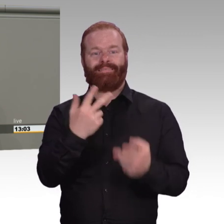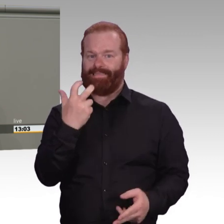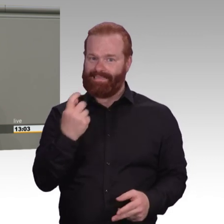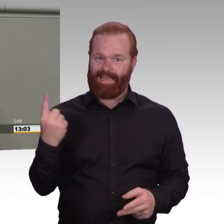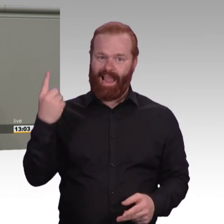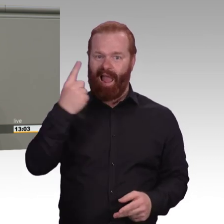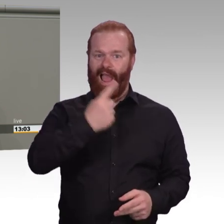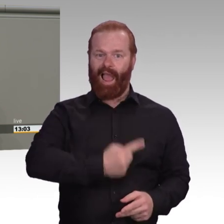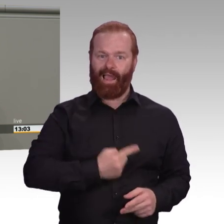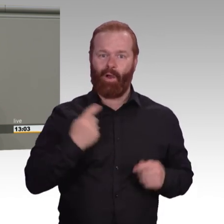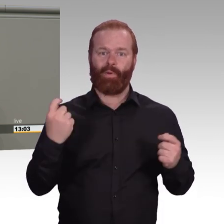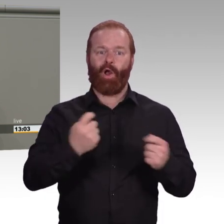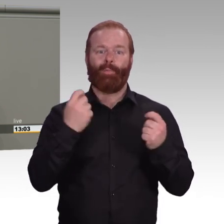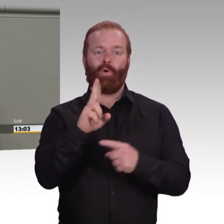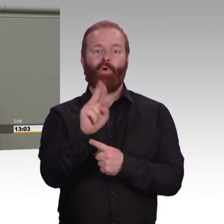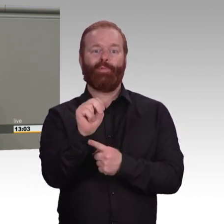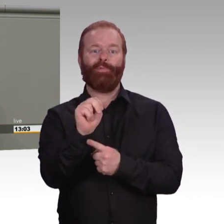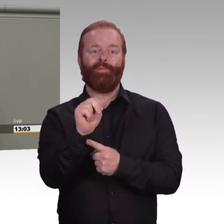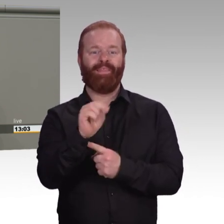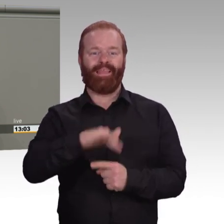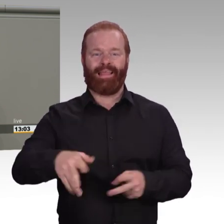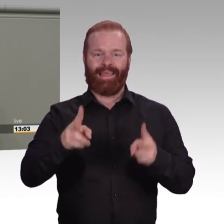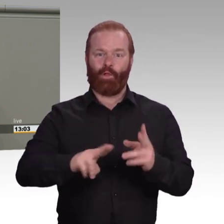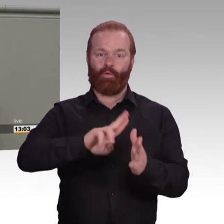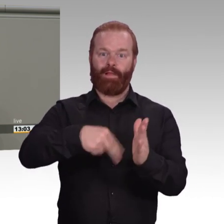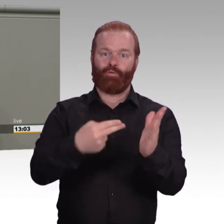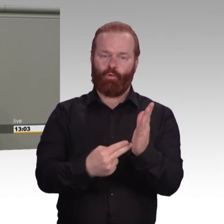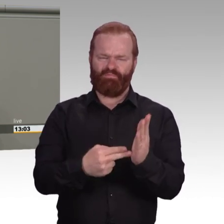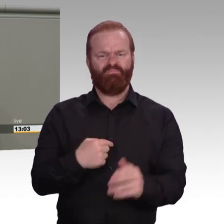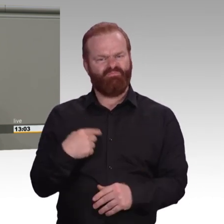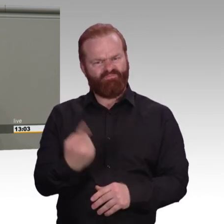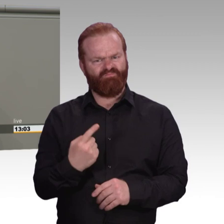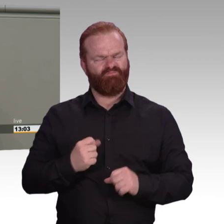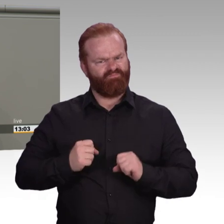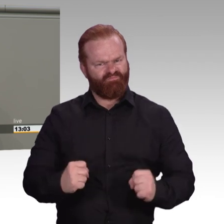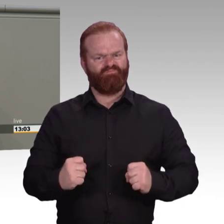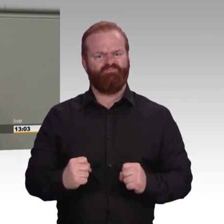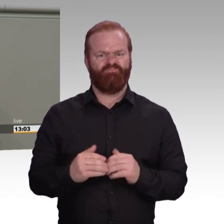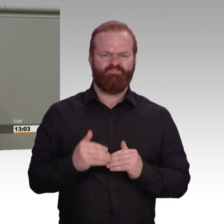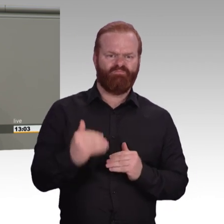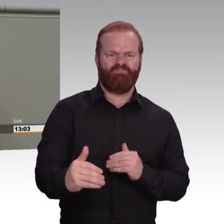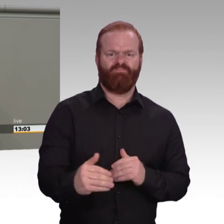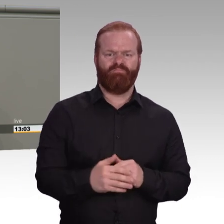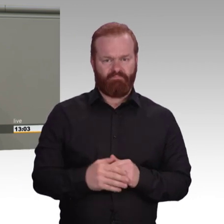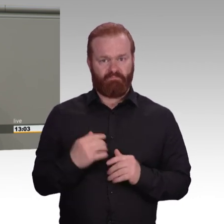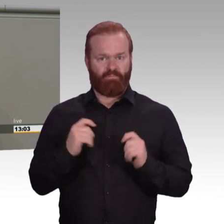würde den Kindern gar nichts bringen. Ich halte das für falsch. Nun wissen wir auch alle, dass eine Grundgesetzänderung